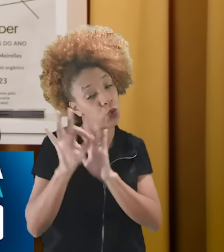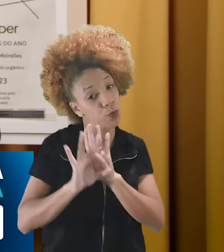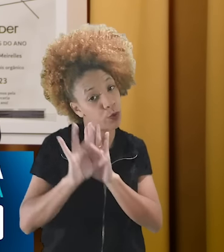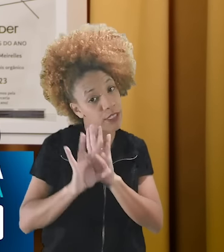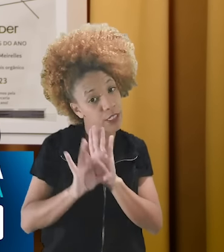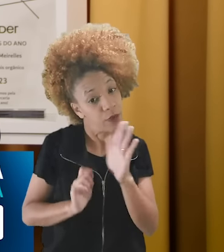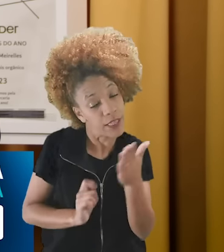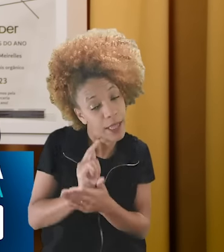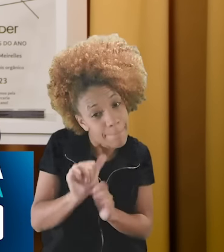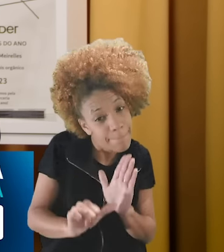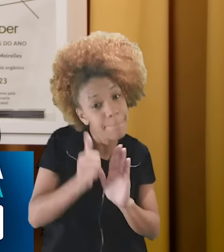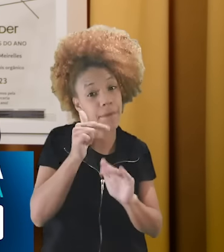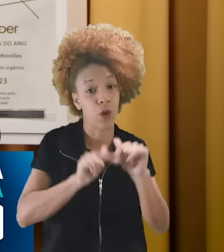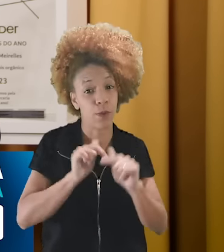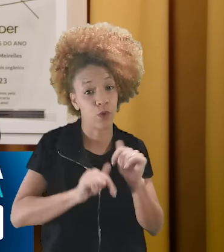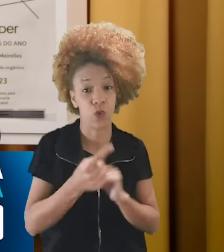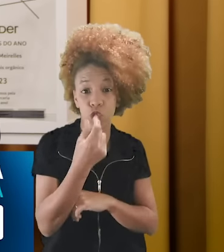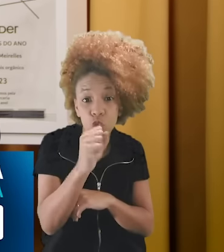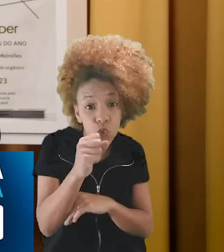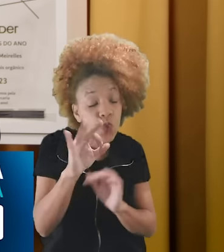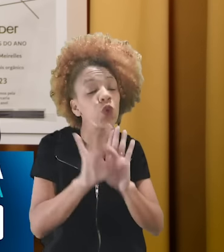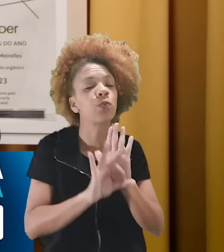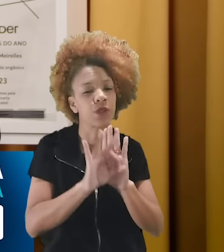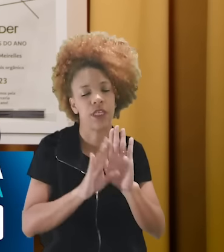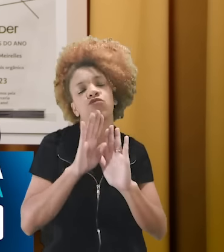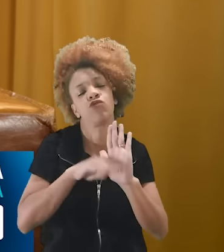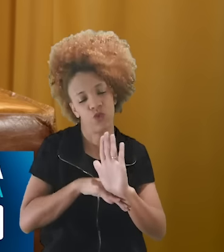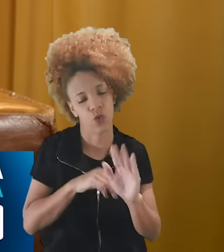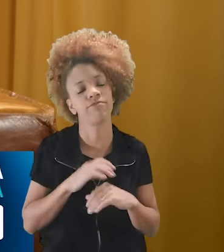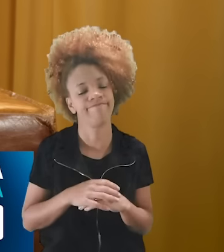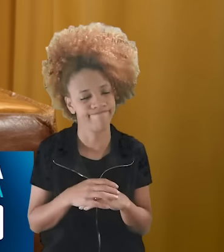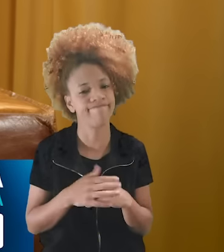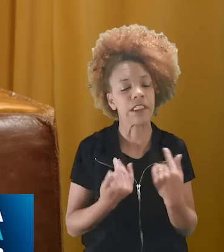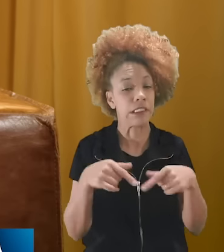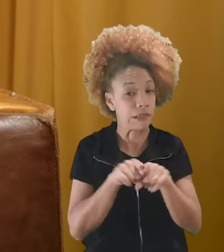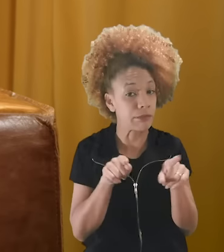de desconto na primeira compra comprou a primeira vez você tem 18% de desconto tá também quero falar